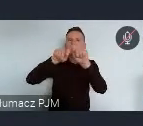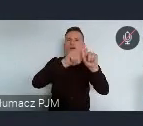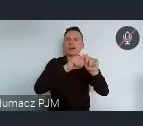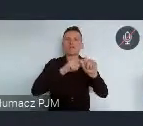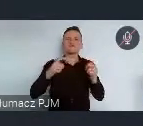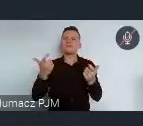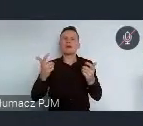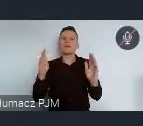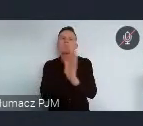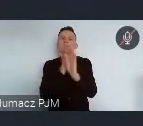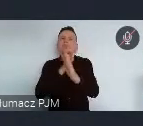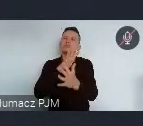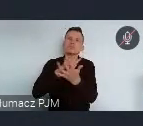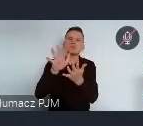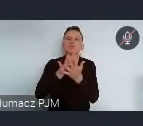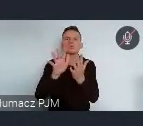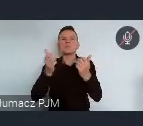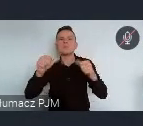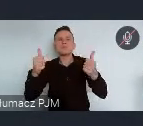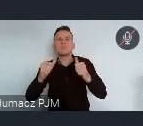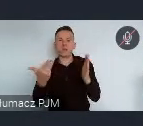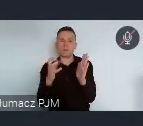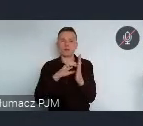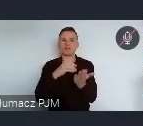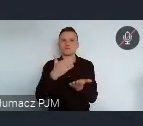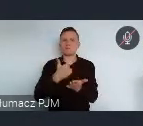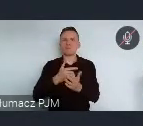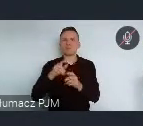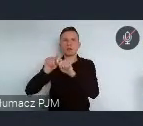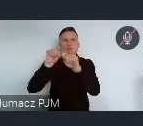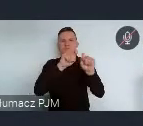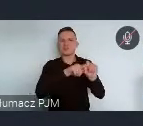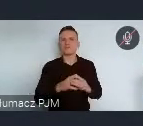że być może jak w przypadku Płocka przyczynią się również do organizacji hackathonów